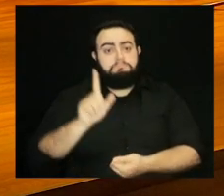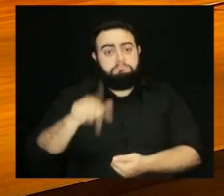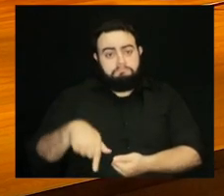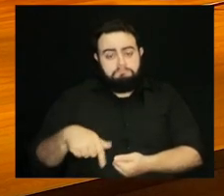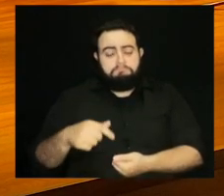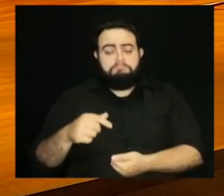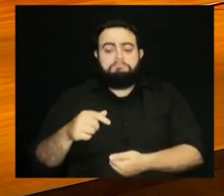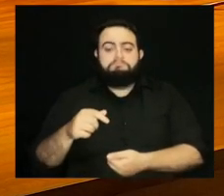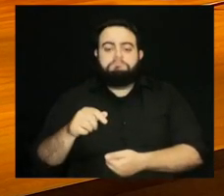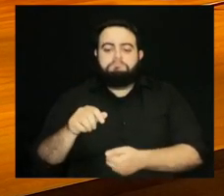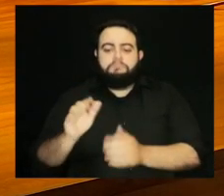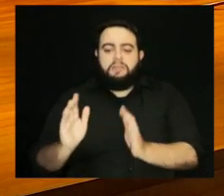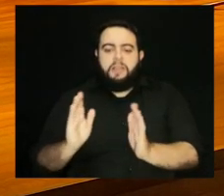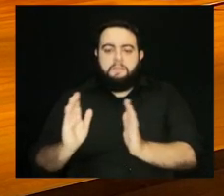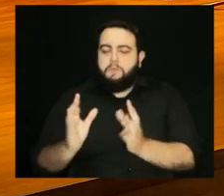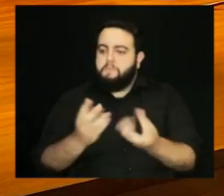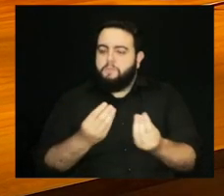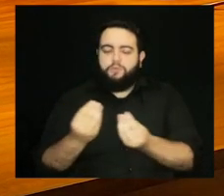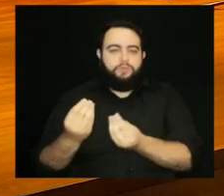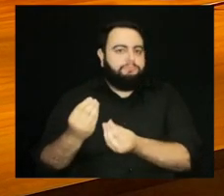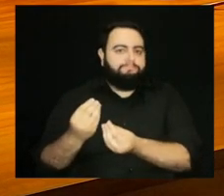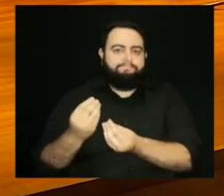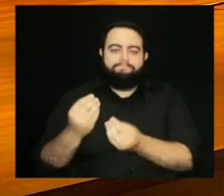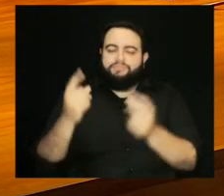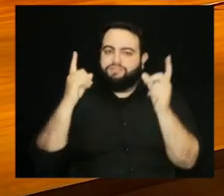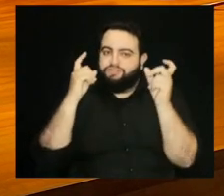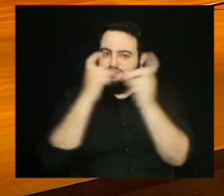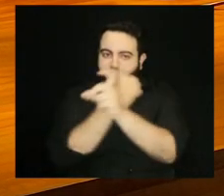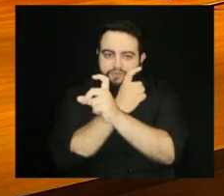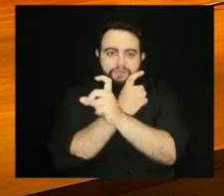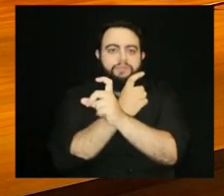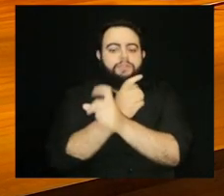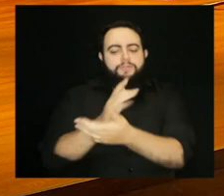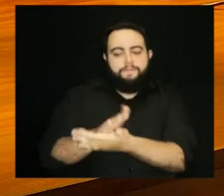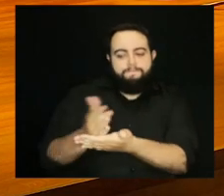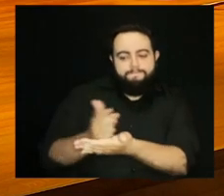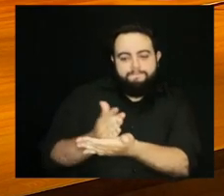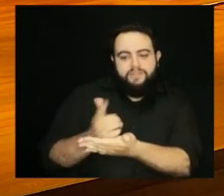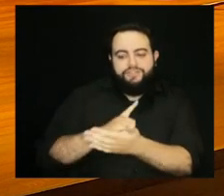última fronteira viva do Brasil, aqui o sul. Então tinha Guerra Cisplatina; primeiro teve a